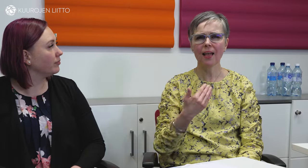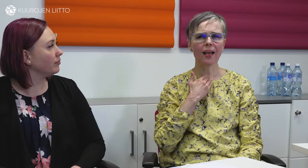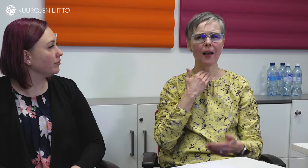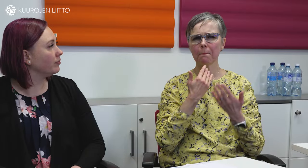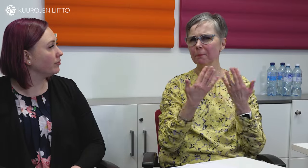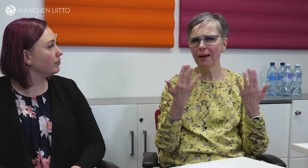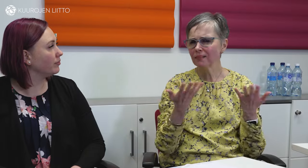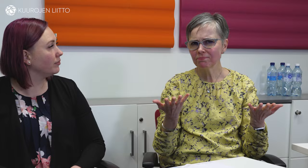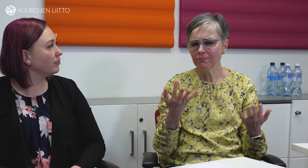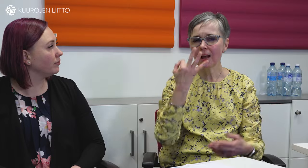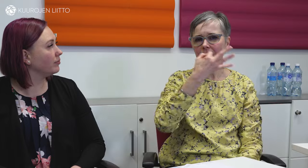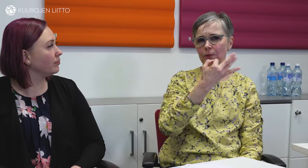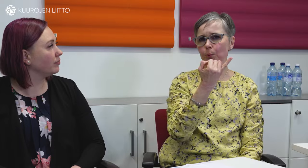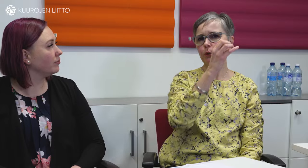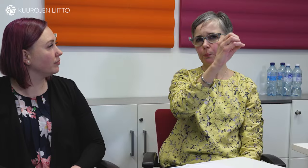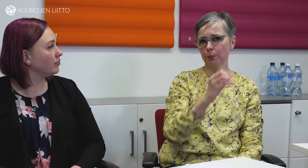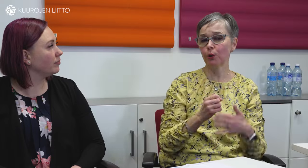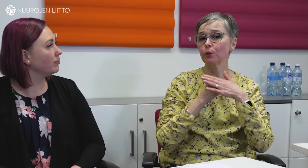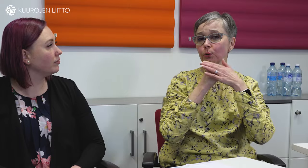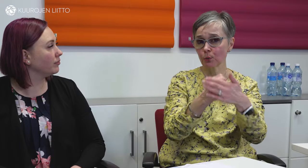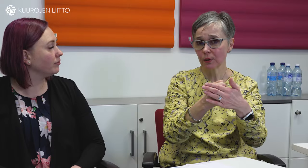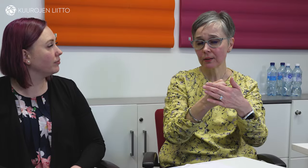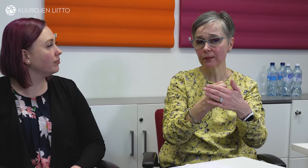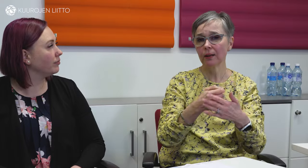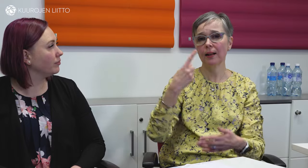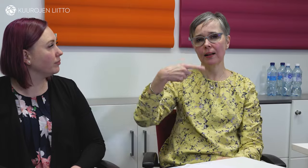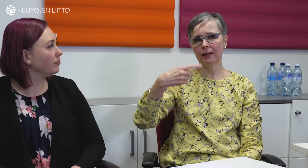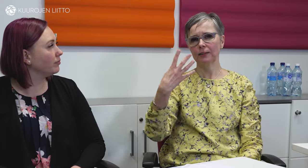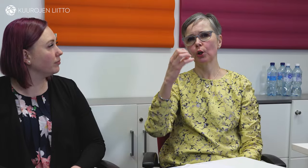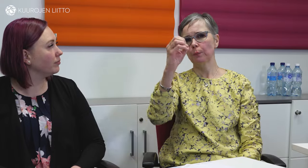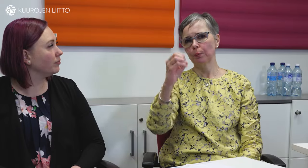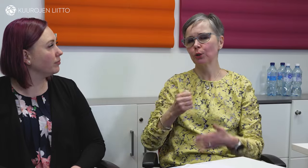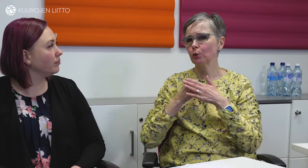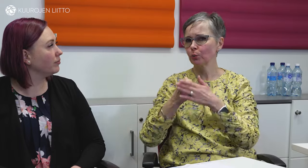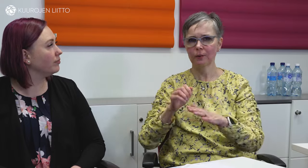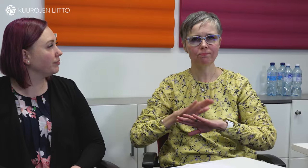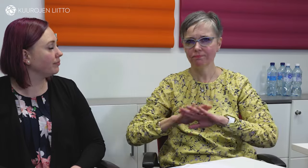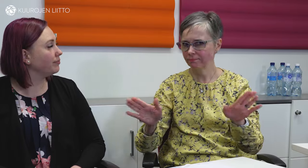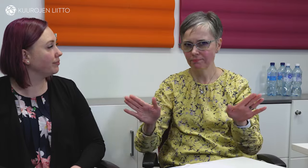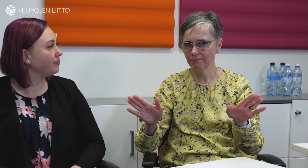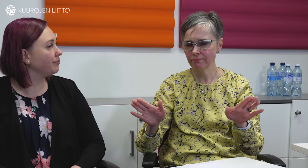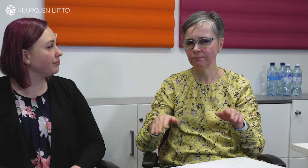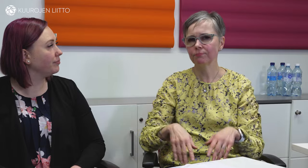86 prosentin kannatuksen turvin. 14 prosenttia jäsenmaista äänesti siis vastaan.